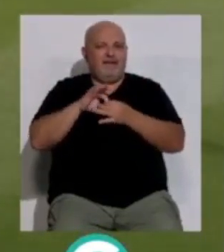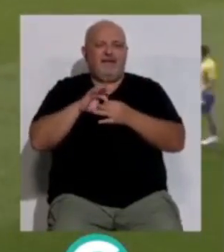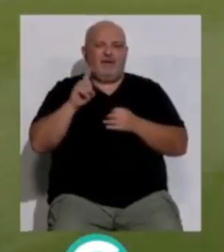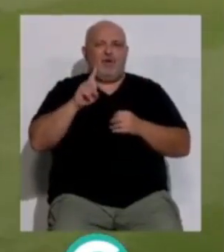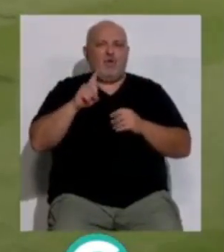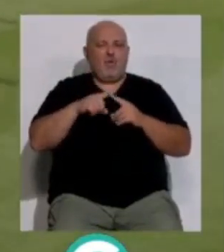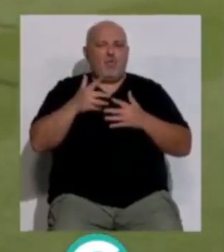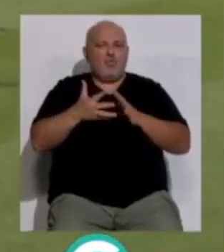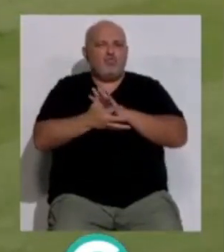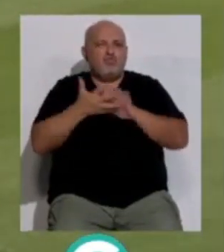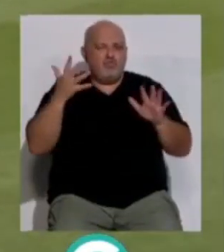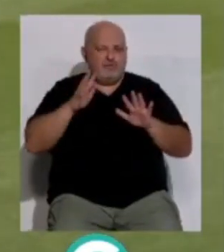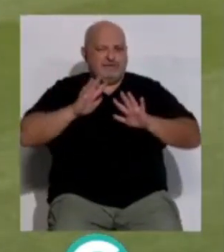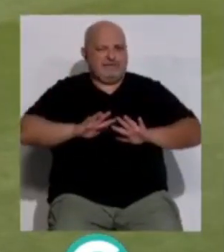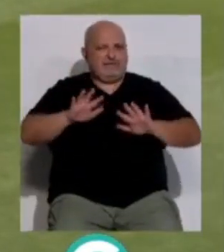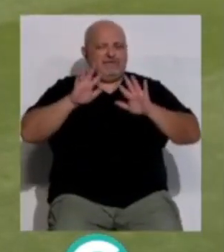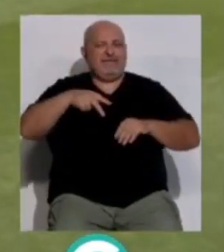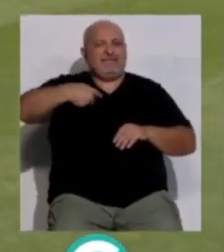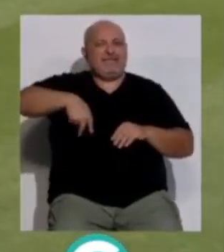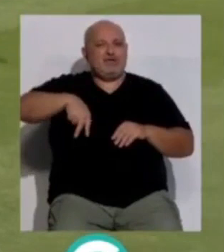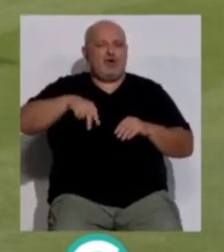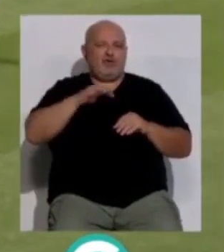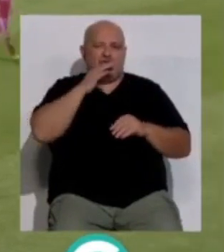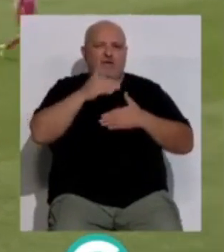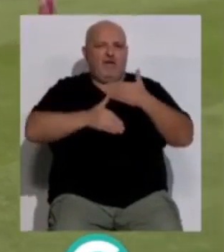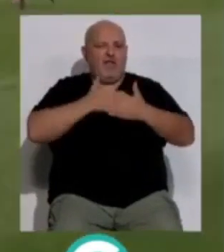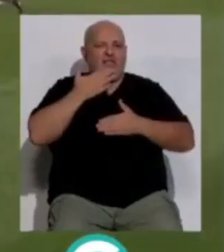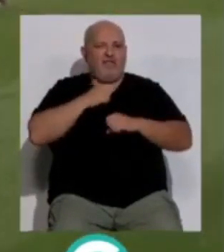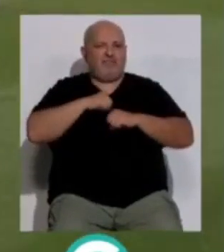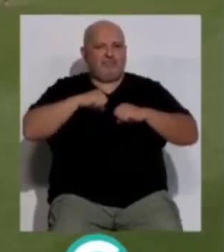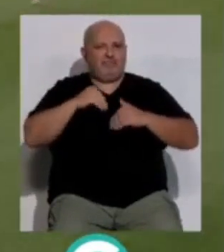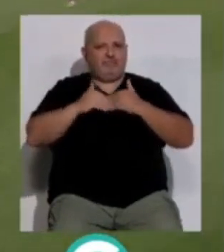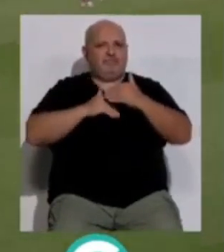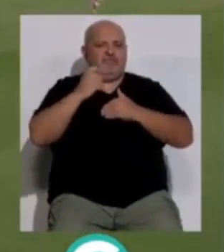apurar los procesos que los niños se desarrollen hasta ciertas edades cuando ya empiezan a jugar